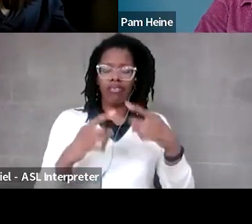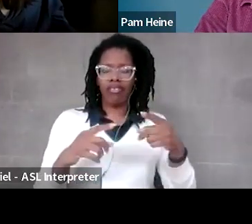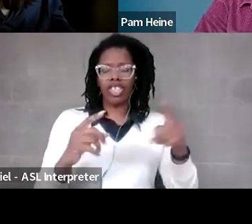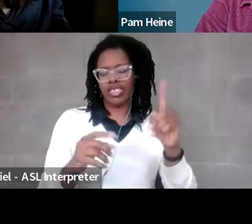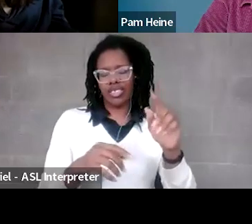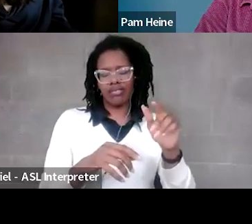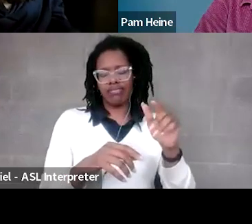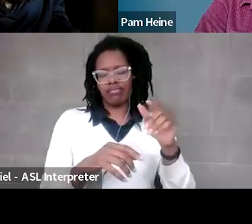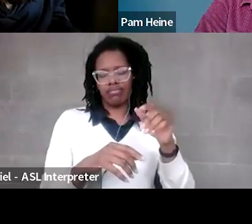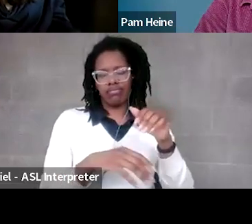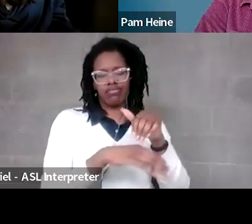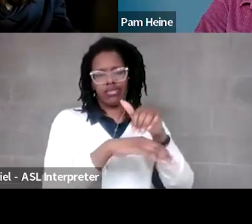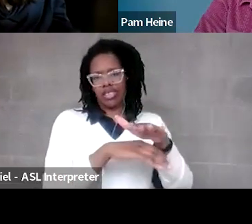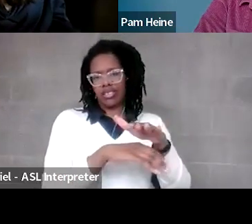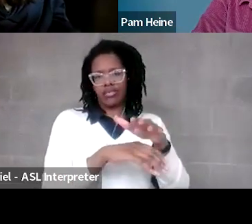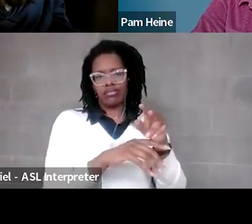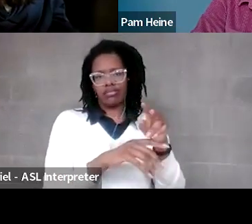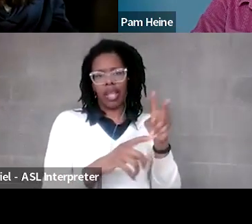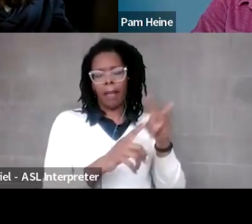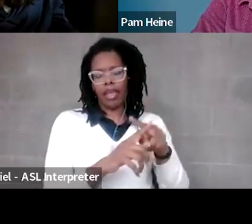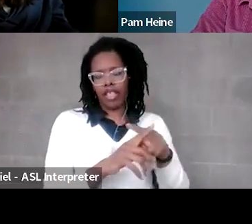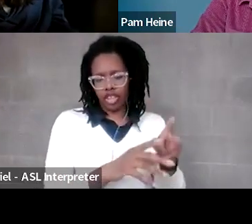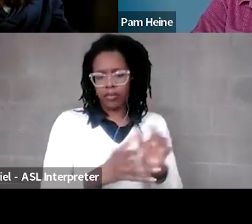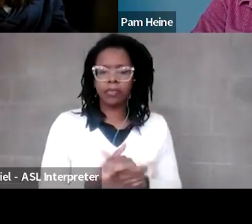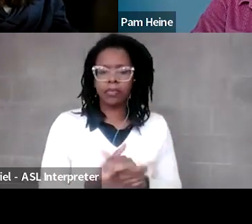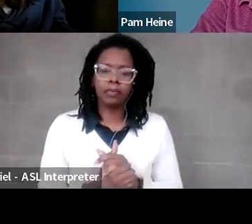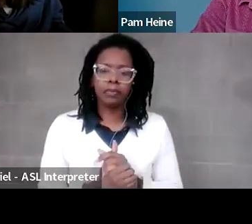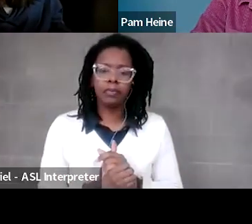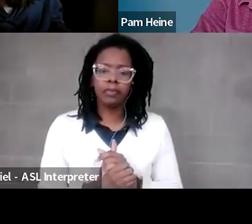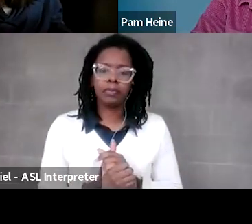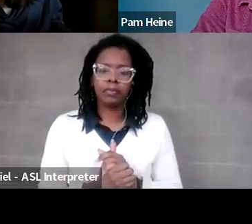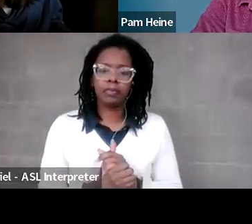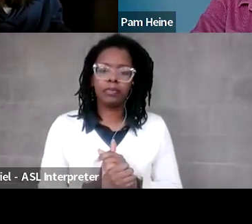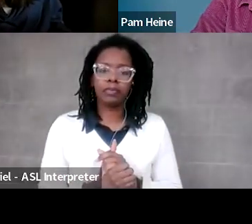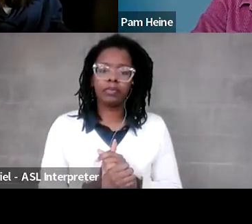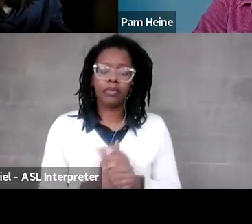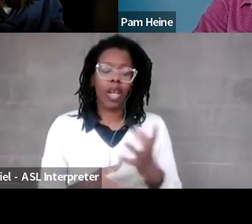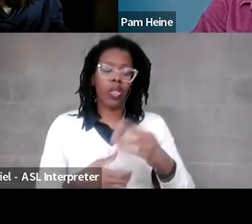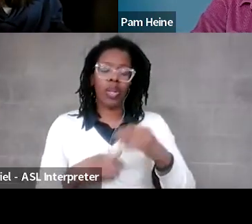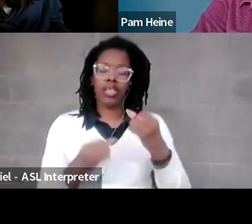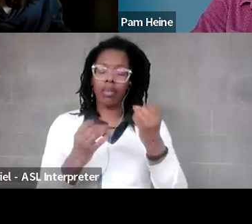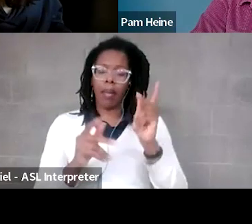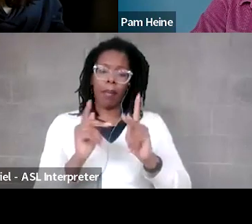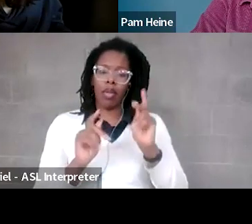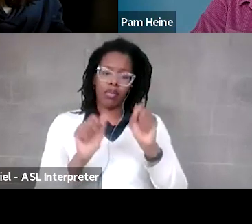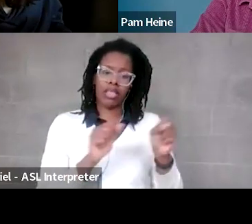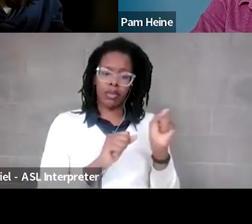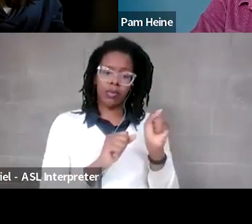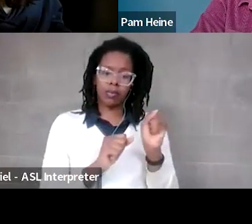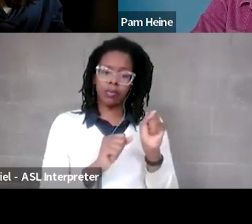Así que creo que, nuevamente, incluir a tantas personas como sea posible para dar a conocer